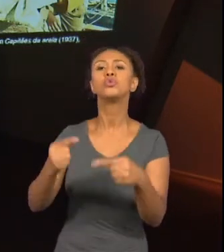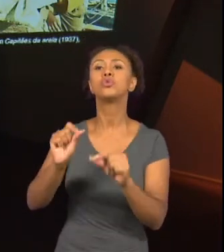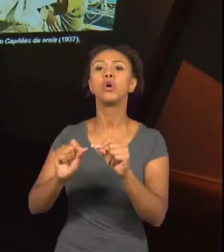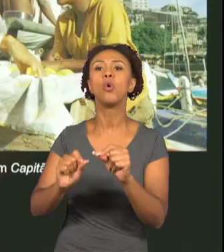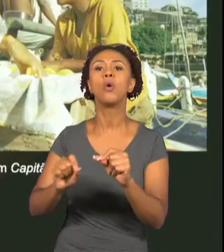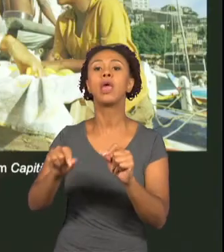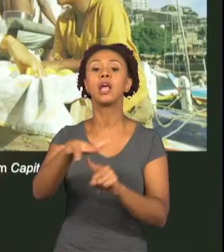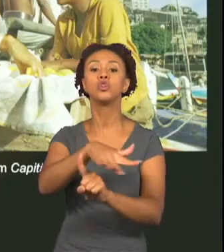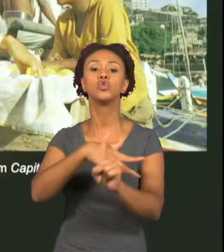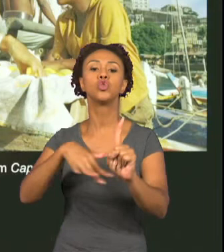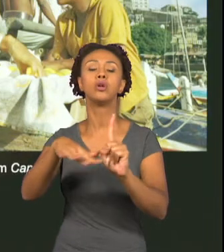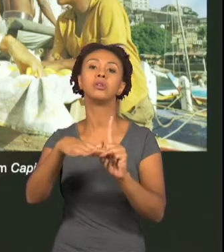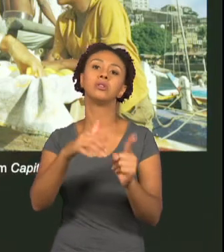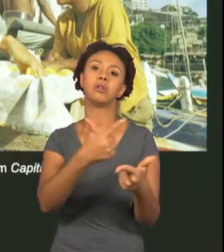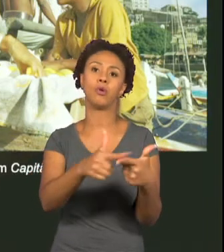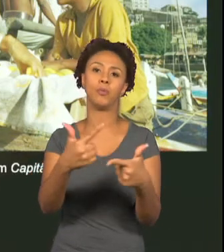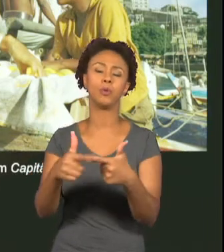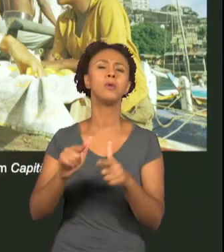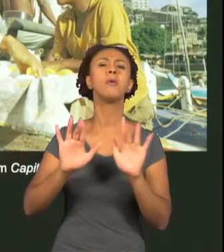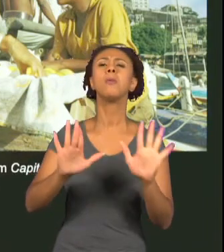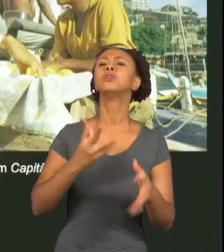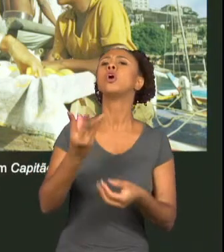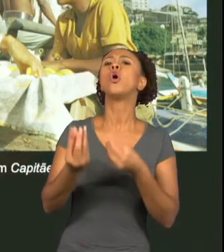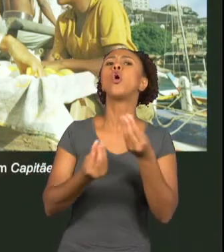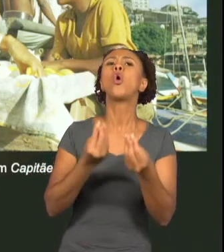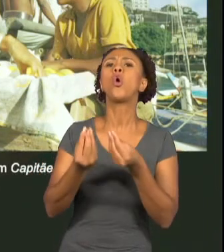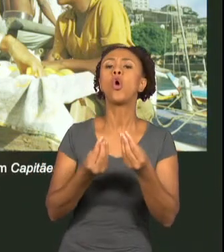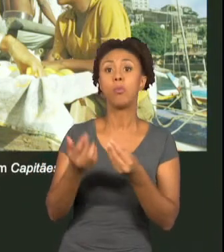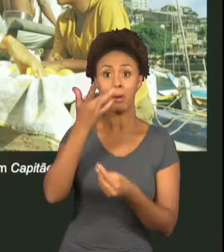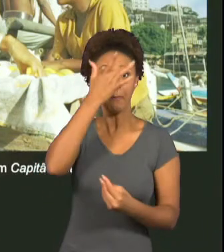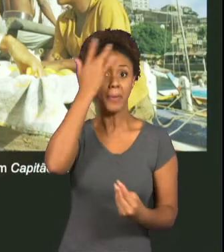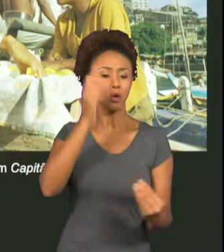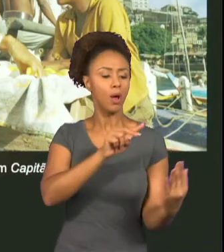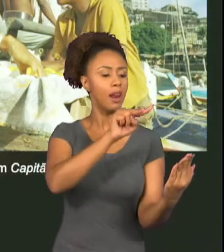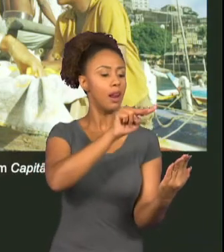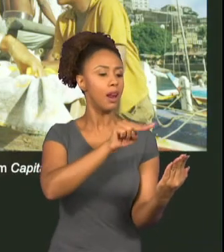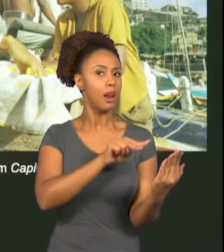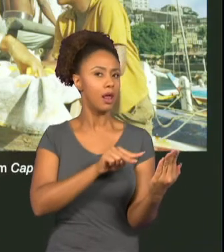A SENSIBILIZAÇÃO DO LEITOR E COMO ABORDA ESSAS